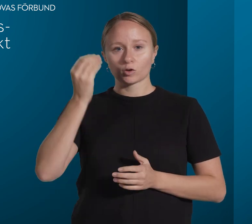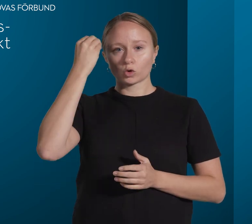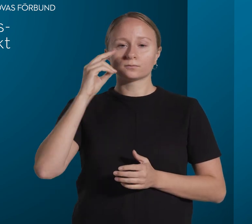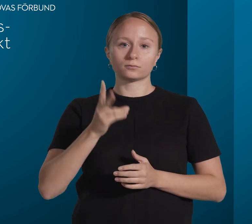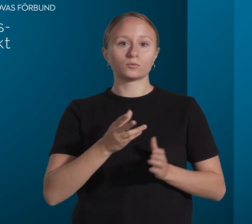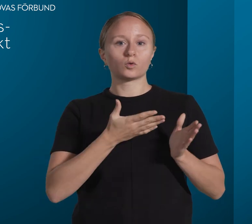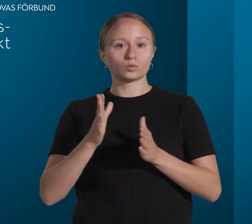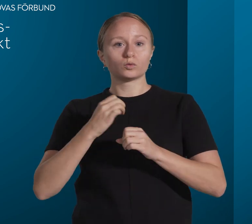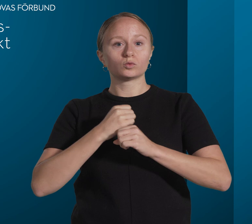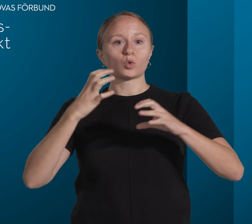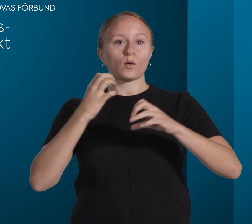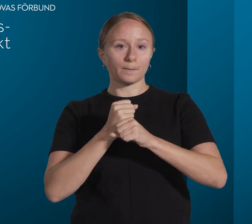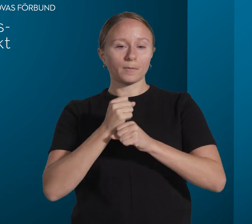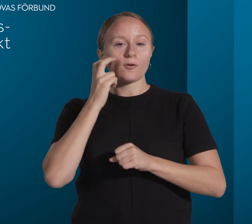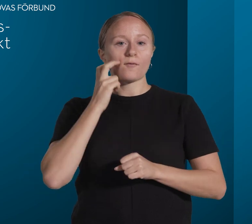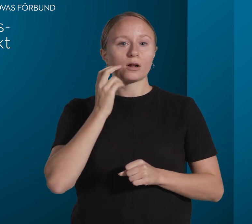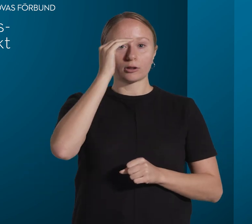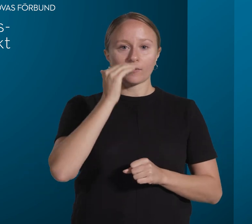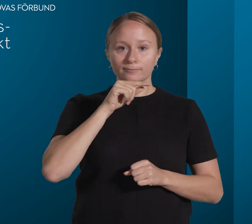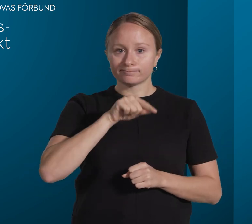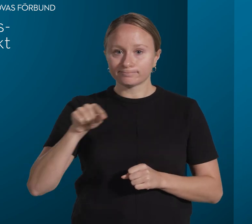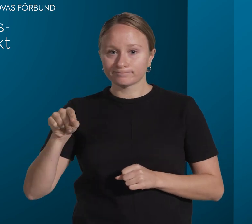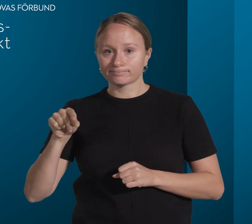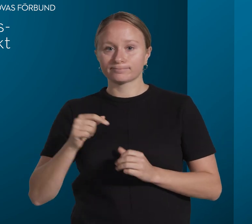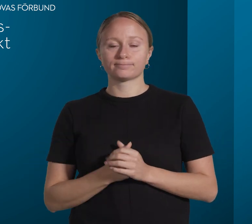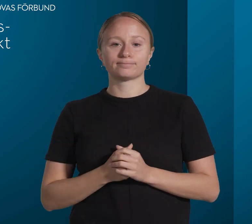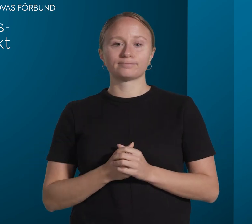Kursen äger rum på vardagskvällar i Zoom.